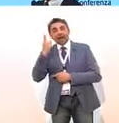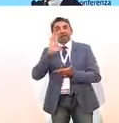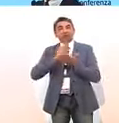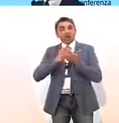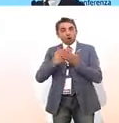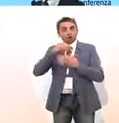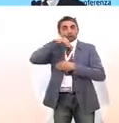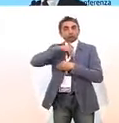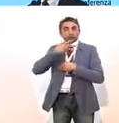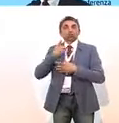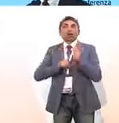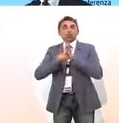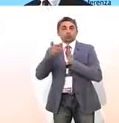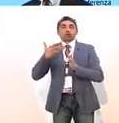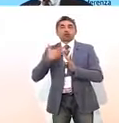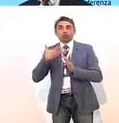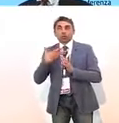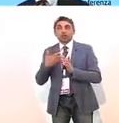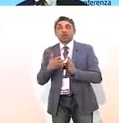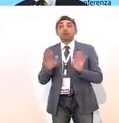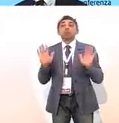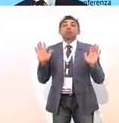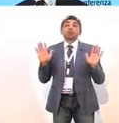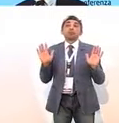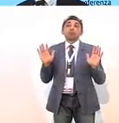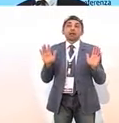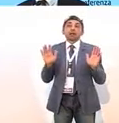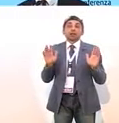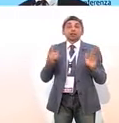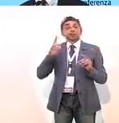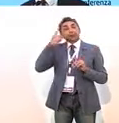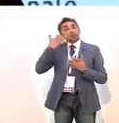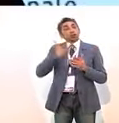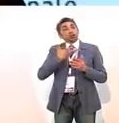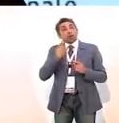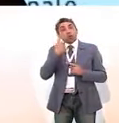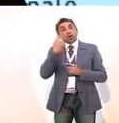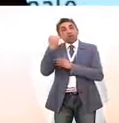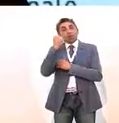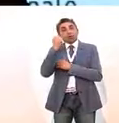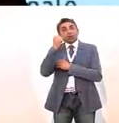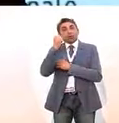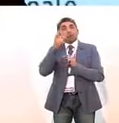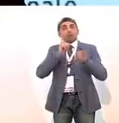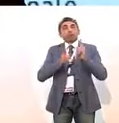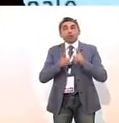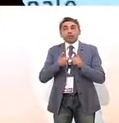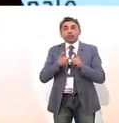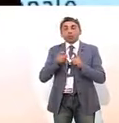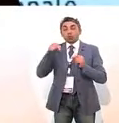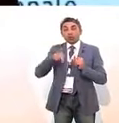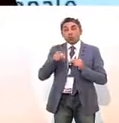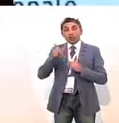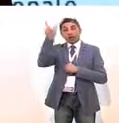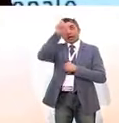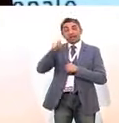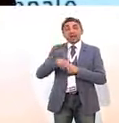ai nostri risultati. Ma sapendo che se c’è una forza politica qui nell’Italia del 2017